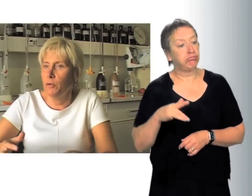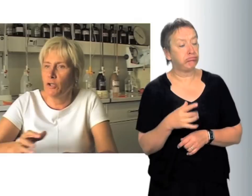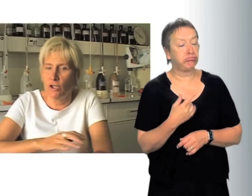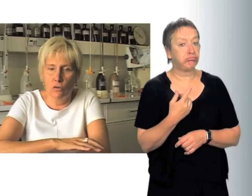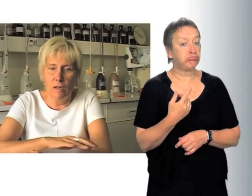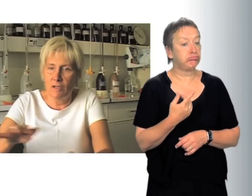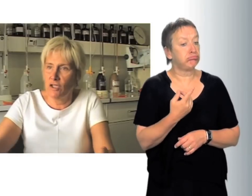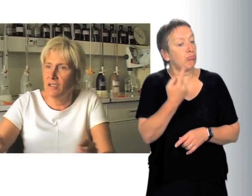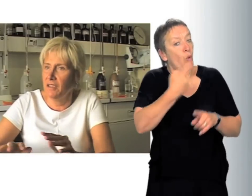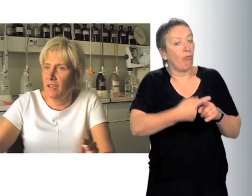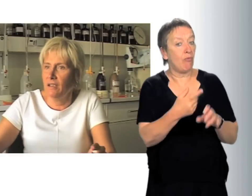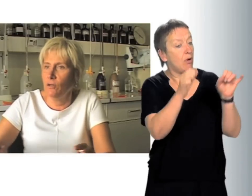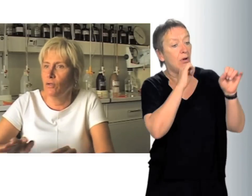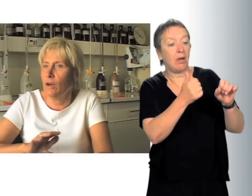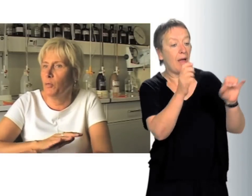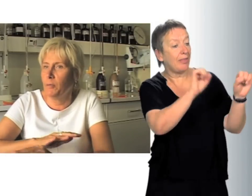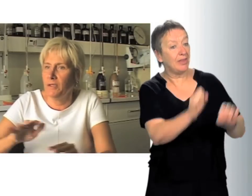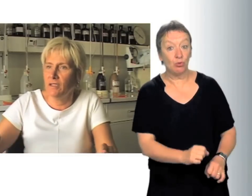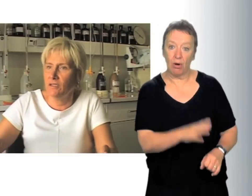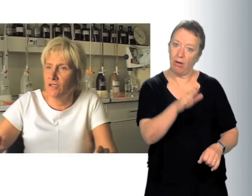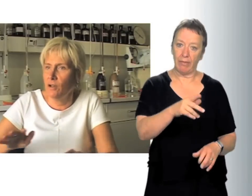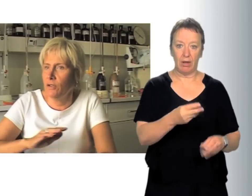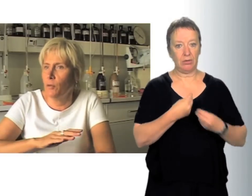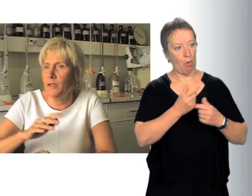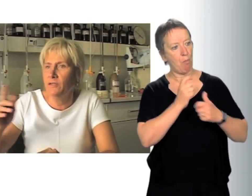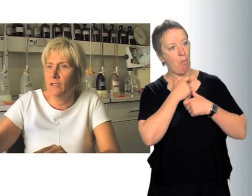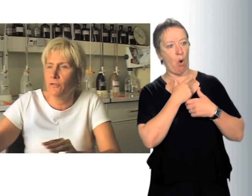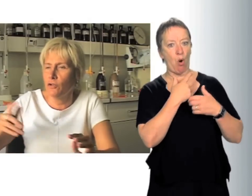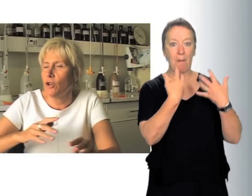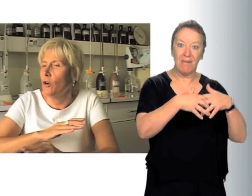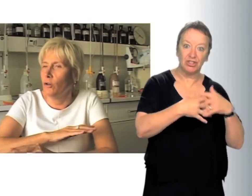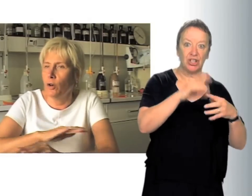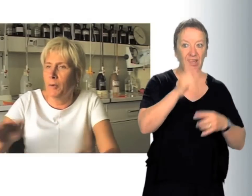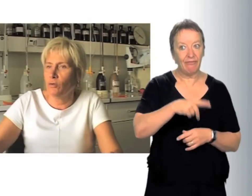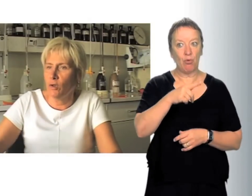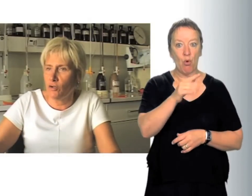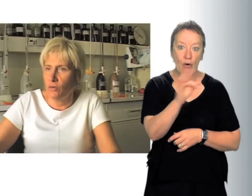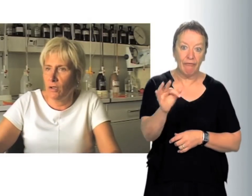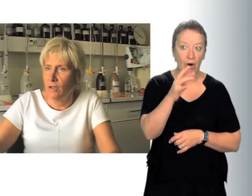Puis, moi, j'ai toute la machine qui est calée. Donc, là, on peut appeler le technicien. Il vient de France. On est en panne 3 trois jours.